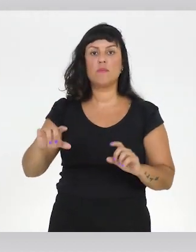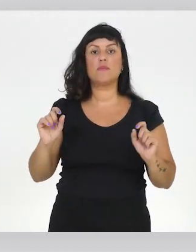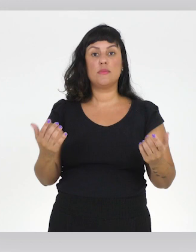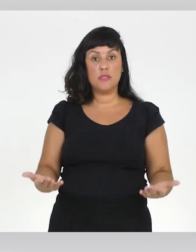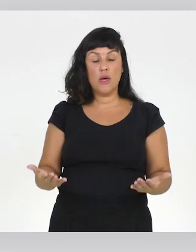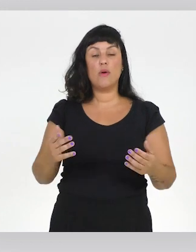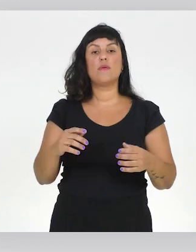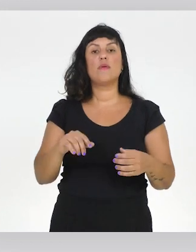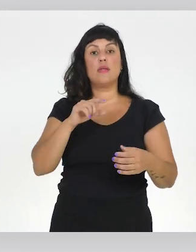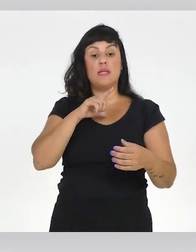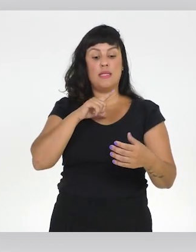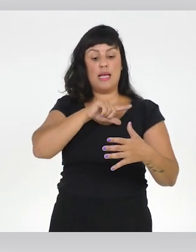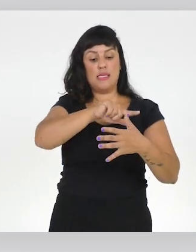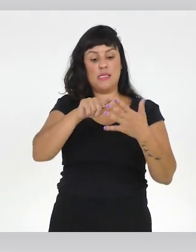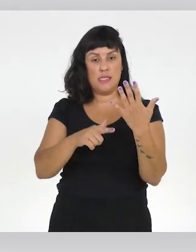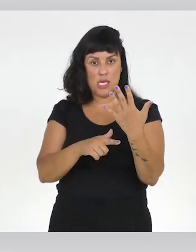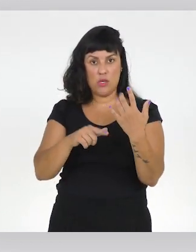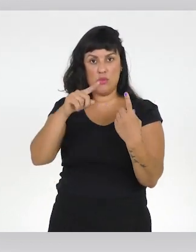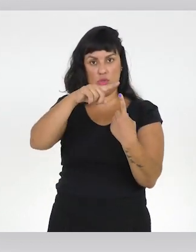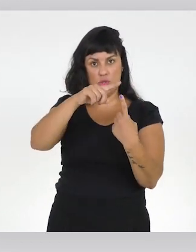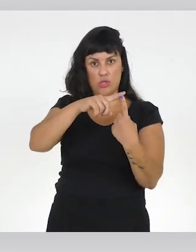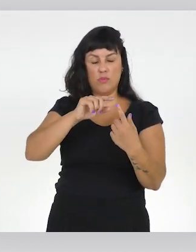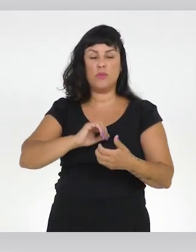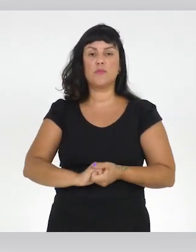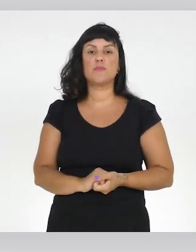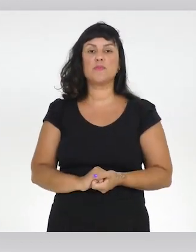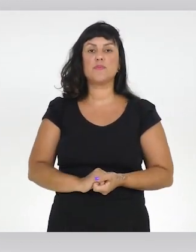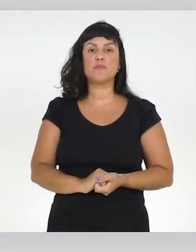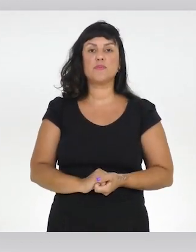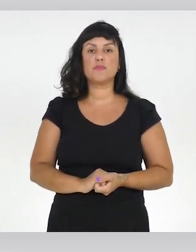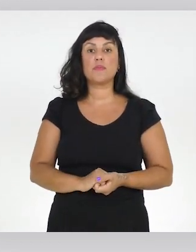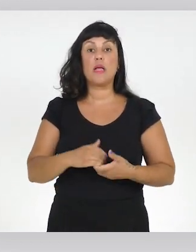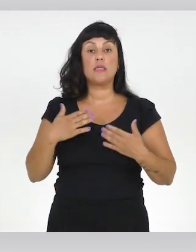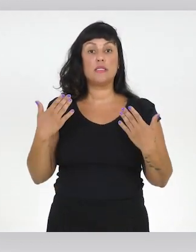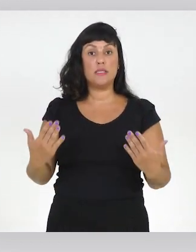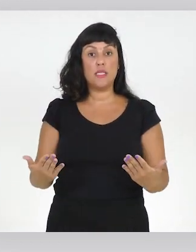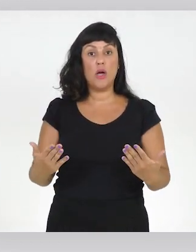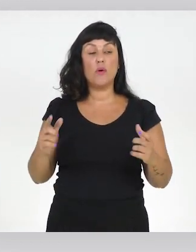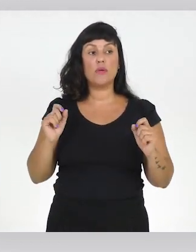que eu vou falar a seguir. Então baseados em cinco categorias